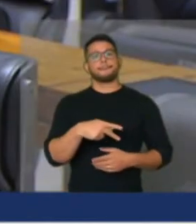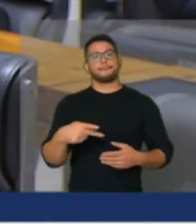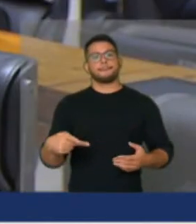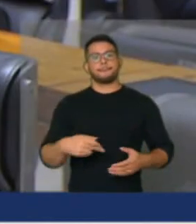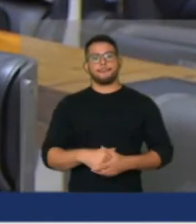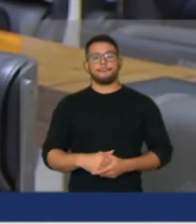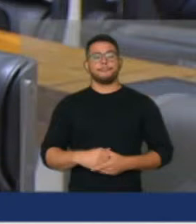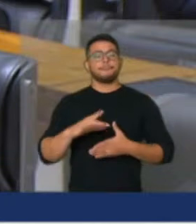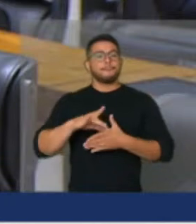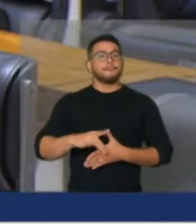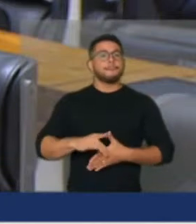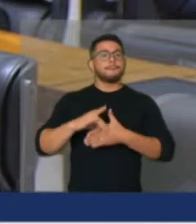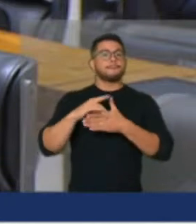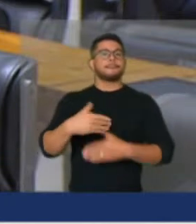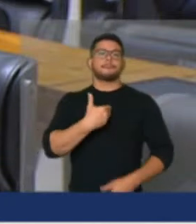MINISTRO VIR AQUI. ACHO